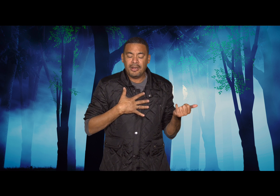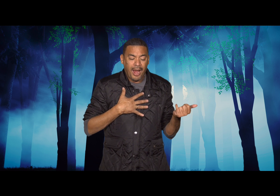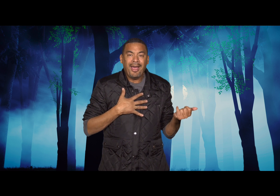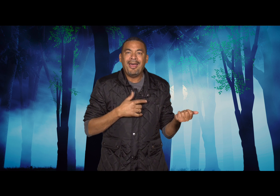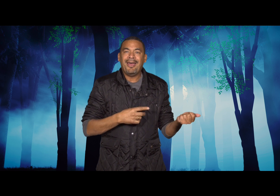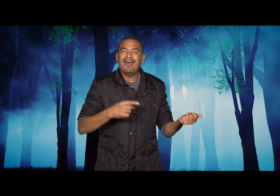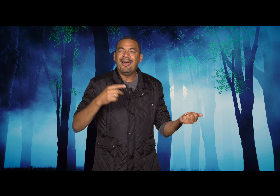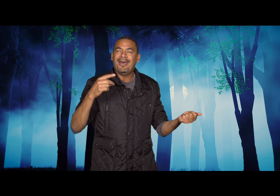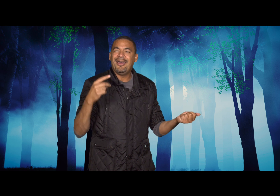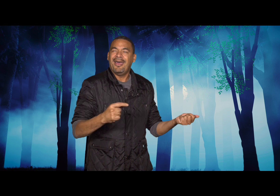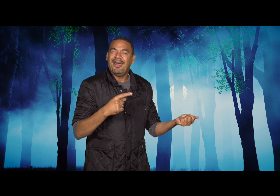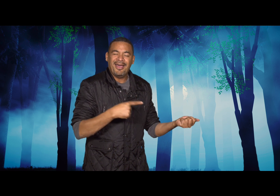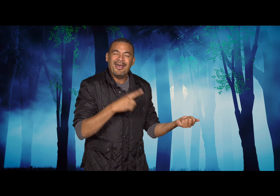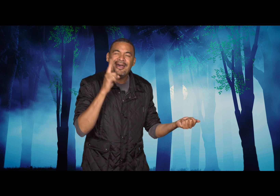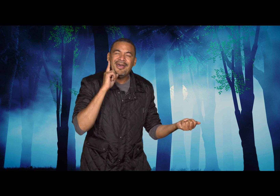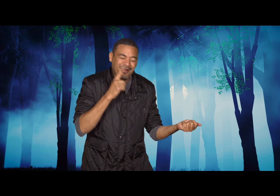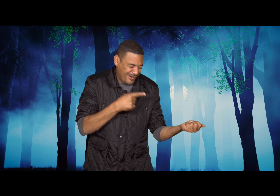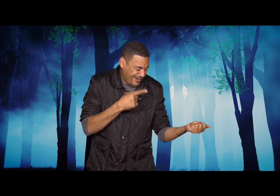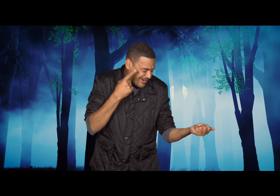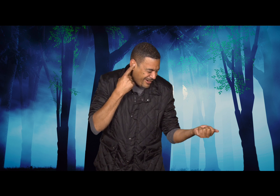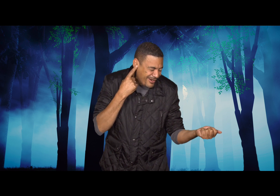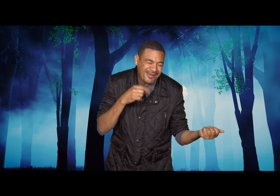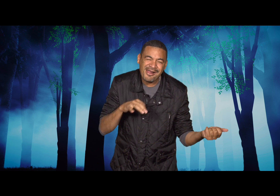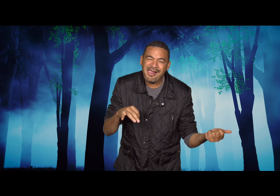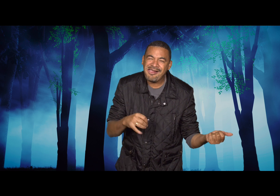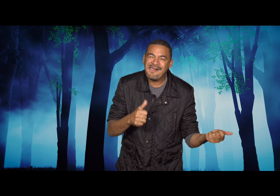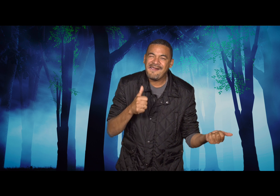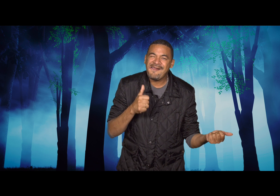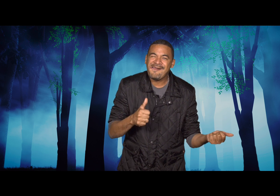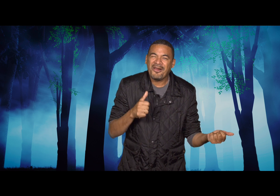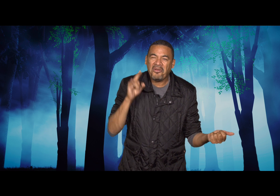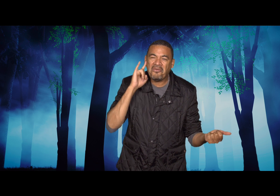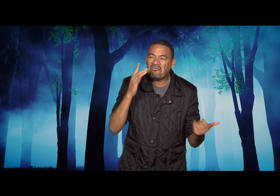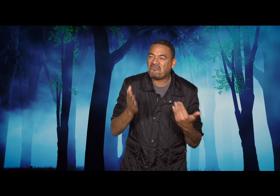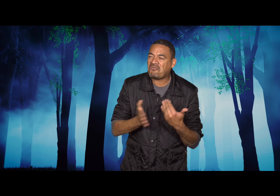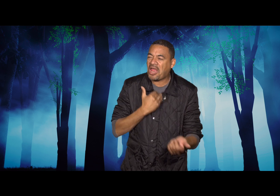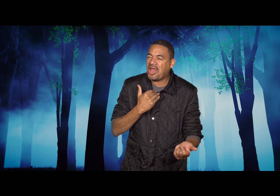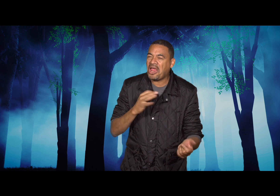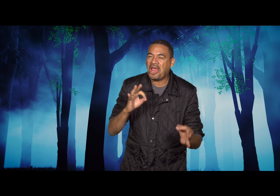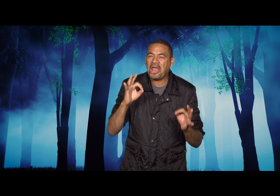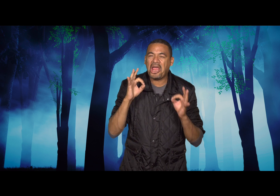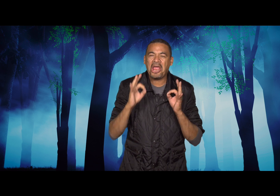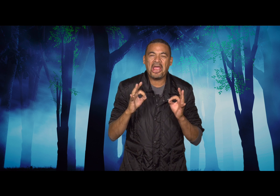El niño se dio cuenta que el sonido de su violín había hecho dormir al oso y esto lo emocionó.